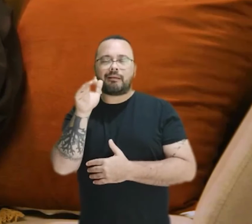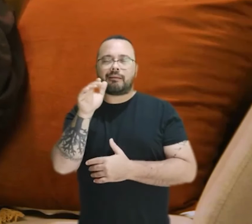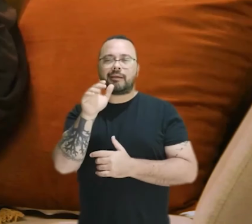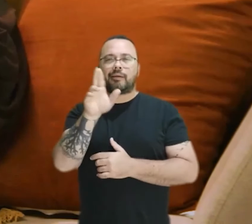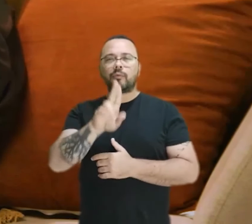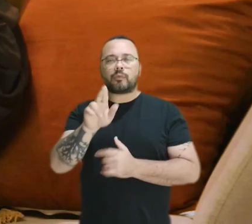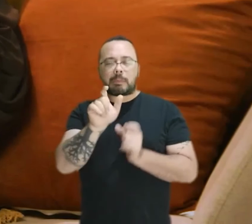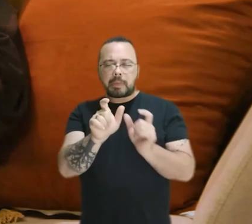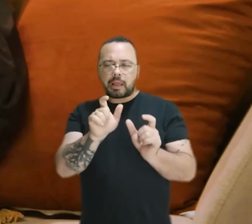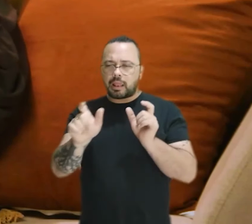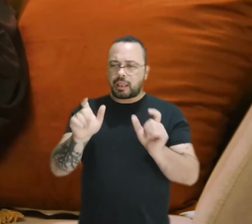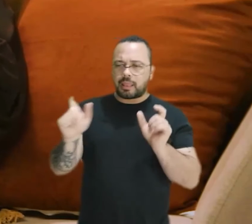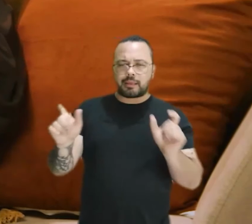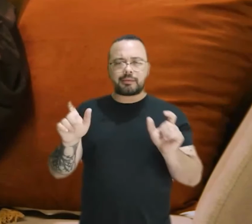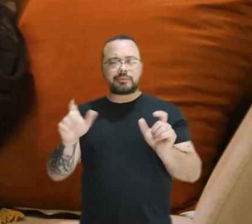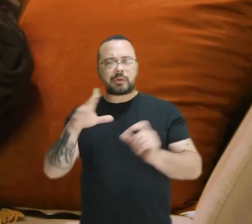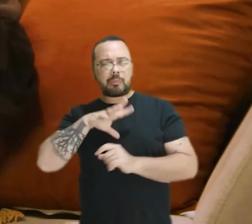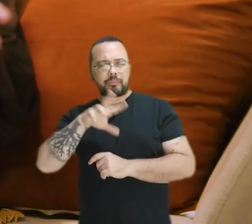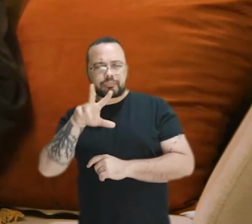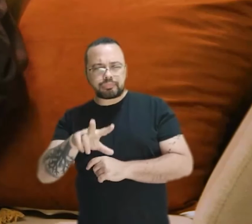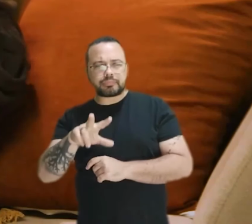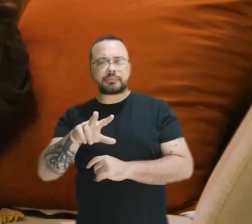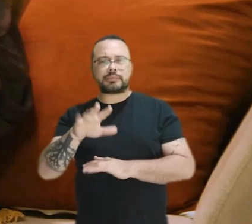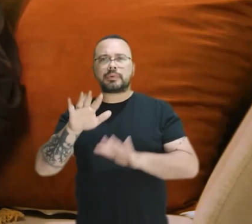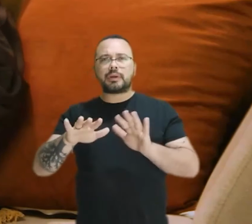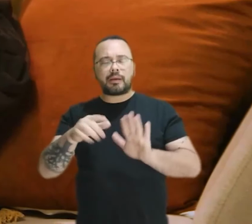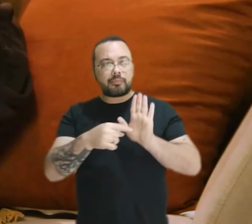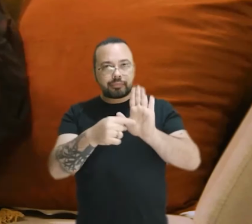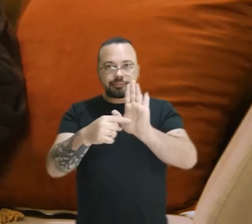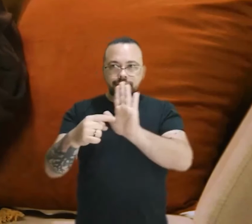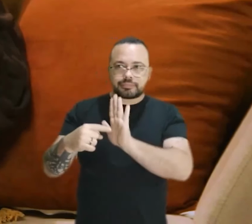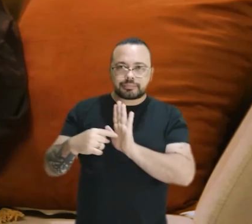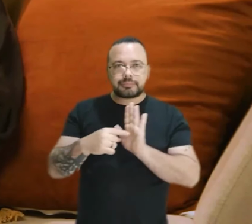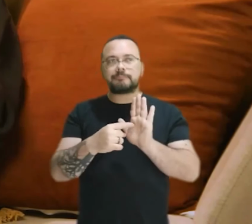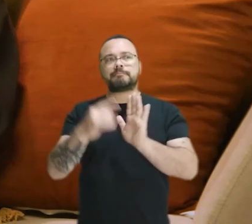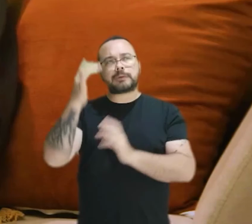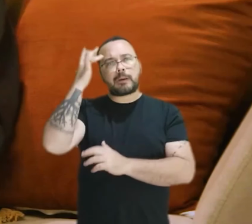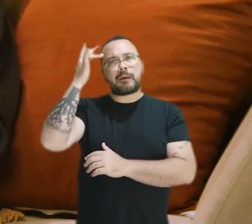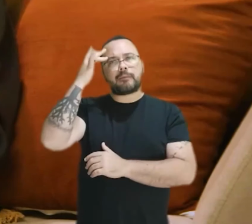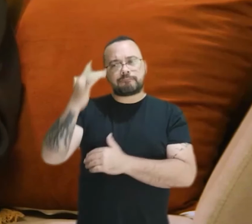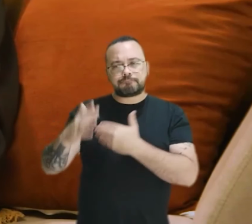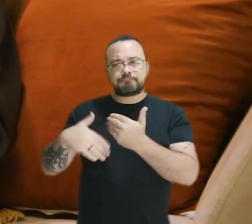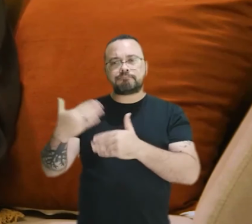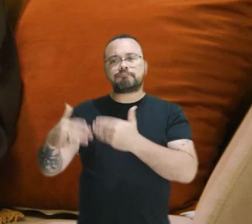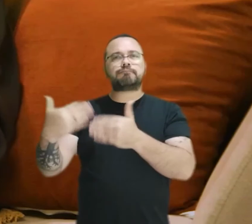esses mal-entendidos, né? Que vão se revelando, aos... ao longo do tempo, foram me...